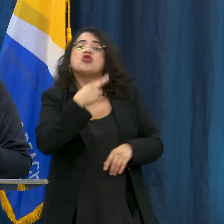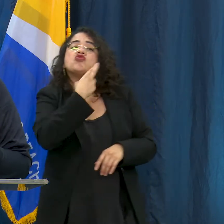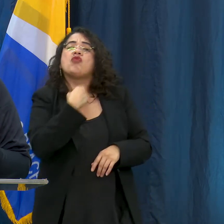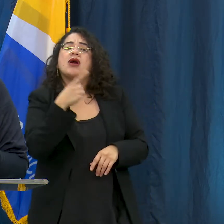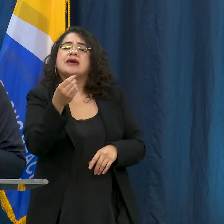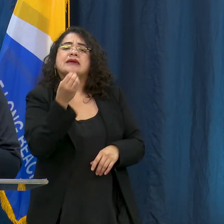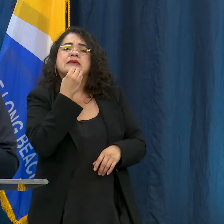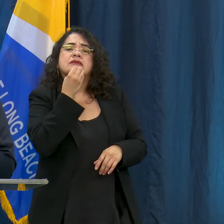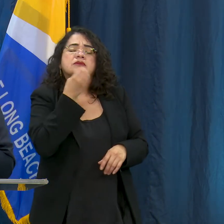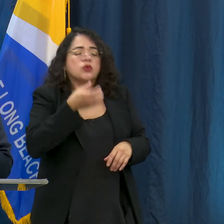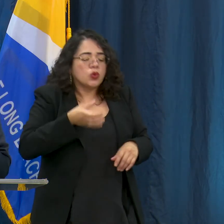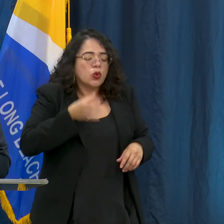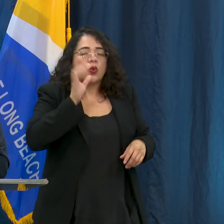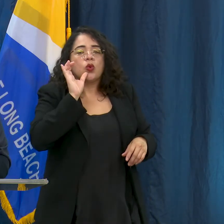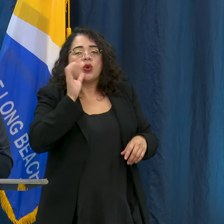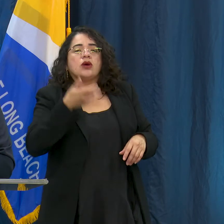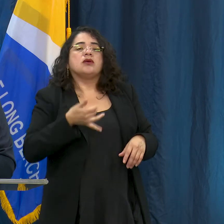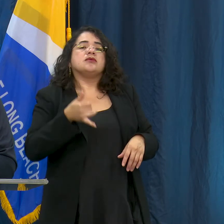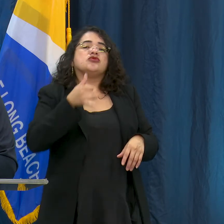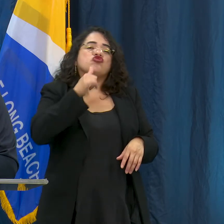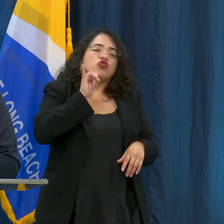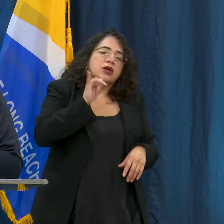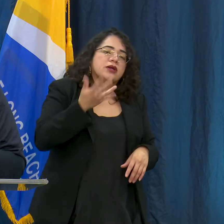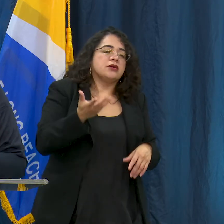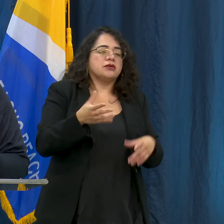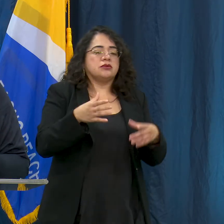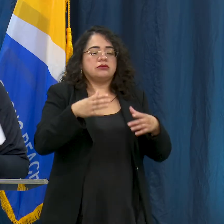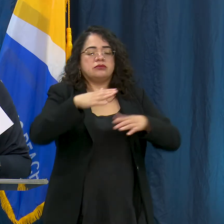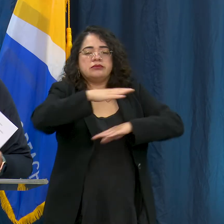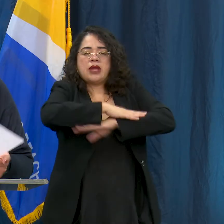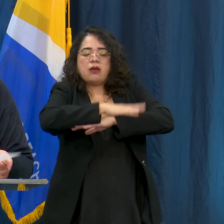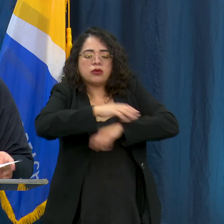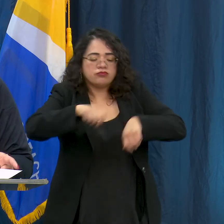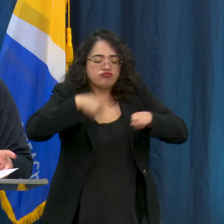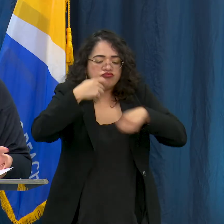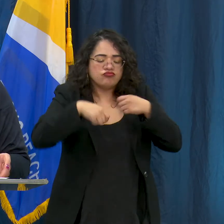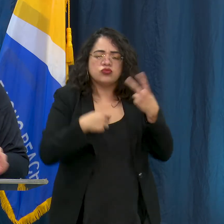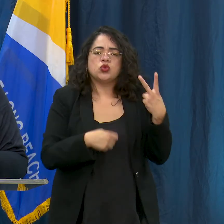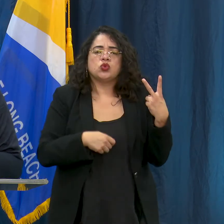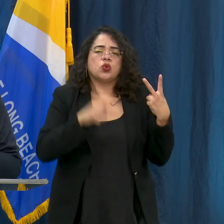mondo su de vida o comiendo esto es muy importante porque es una manera de